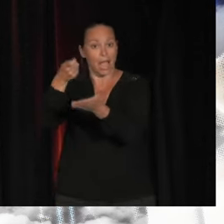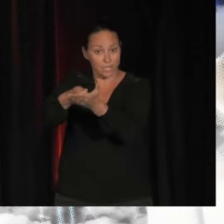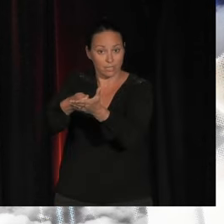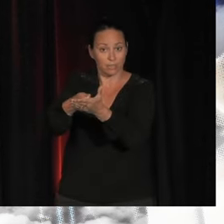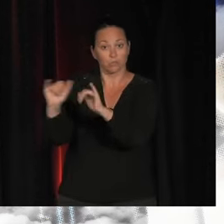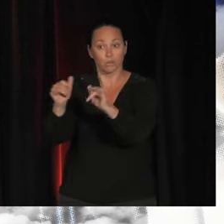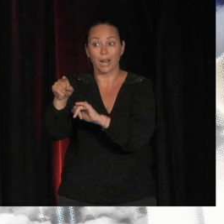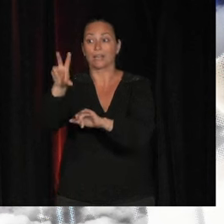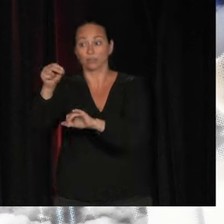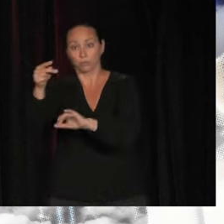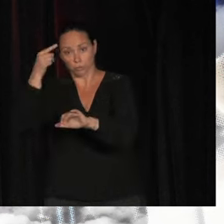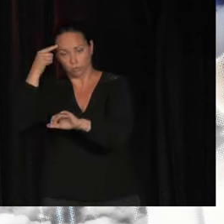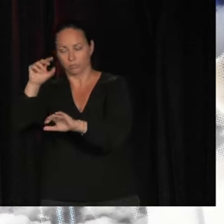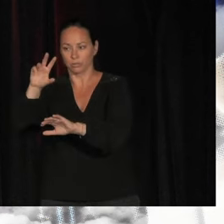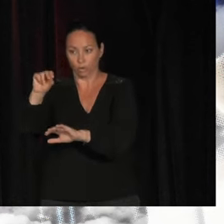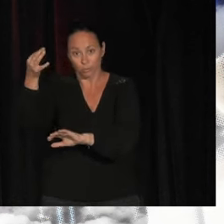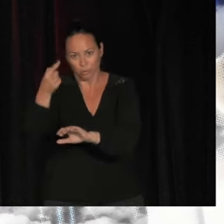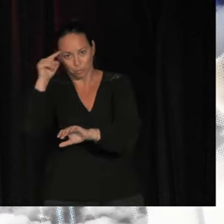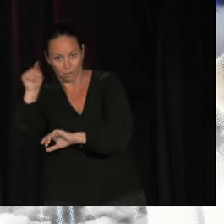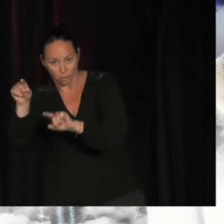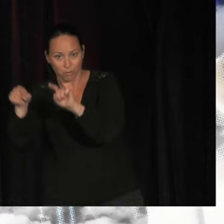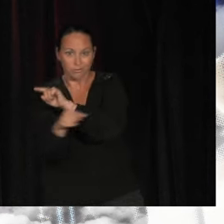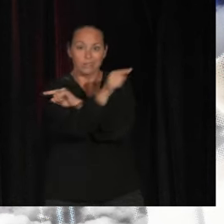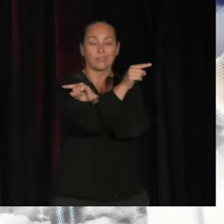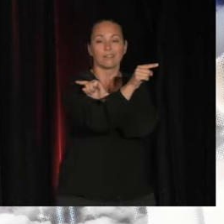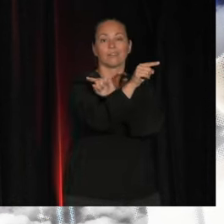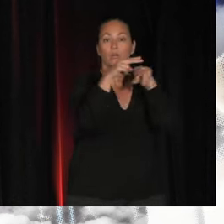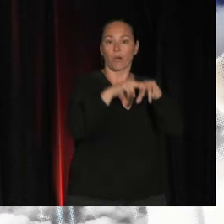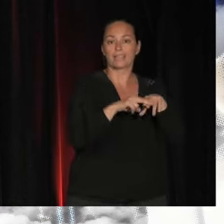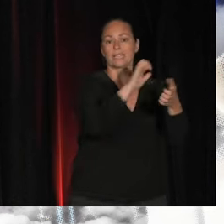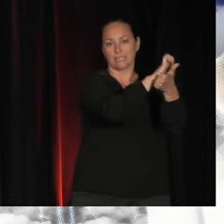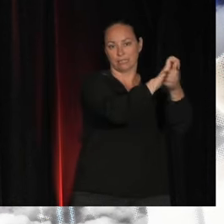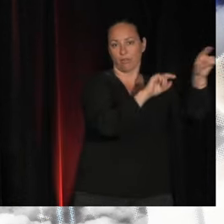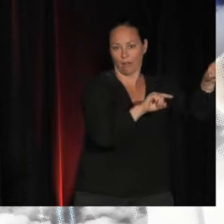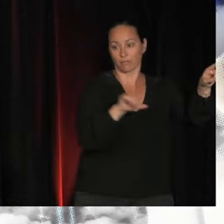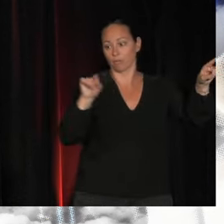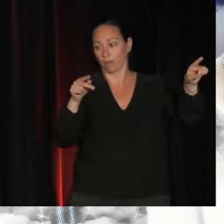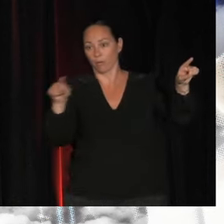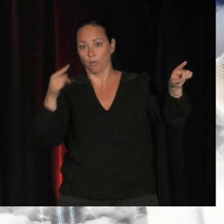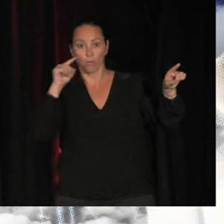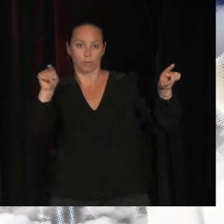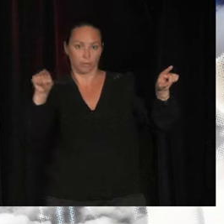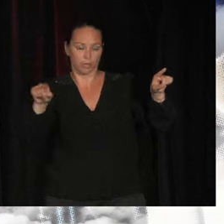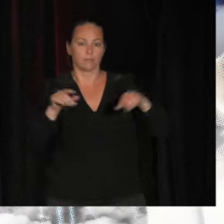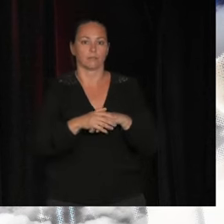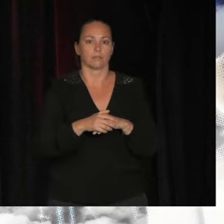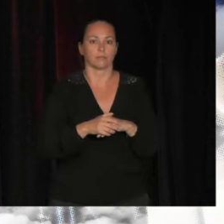il y a 30 % qui va à Steam et le reste qui va à l'éditeur. Donc il y a 20 balles sur les 60 qui vont à Valve. Ce qui n'est pas le cas, via Battle.net.